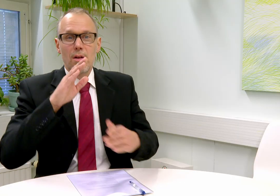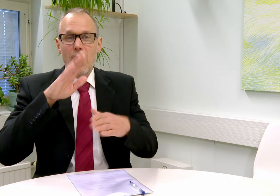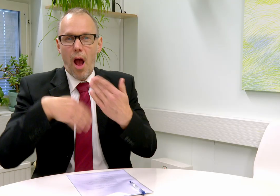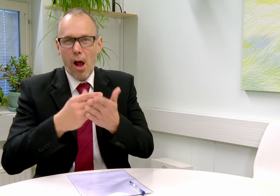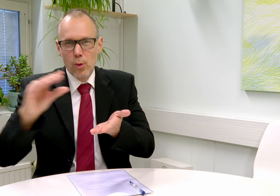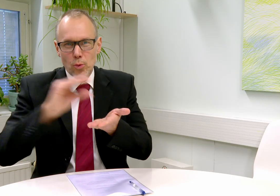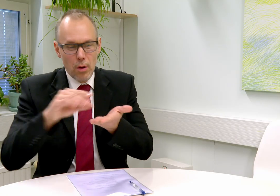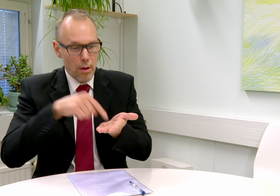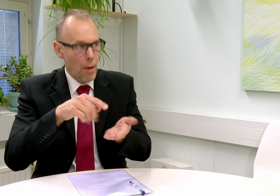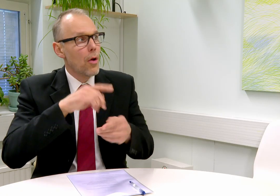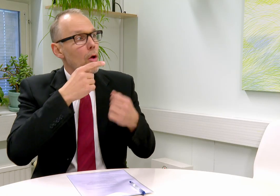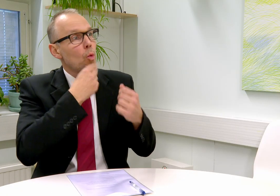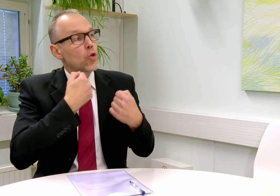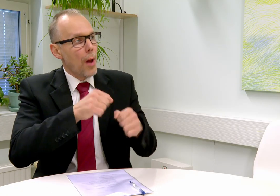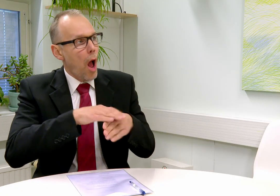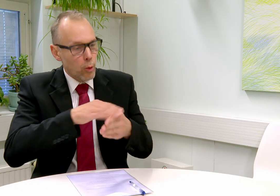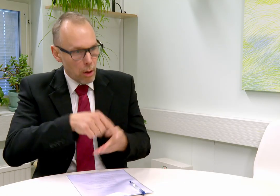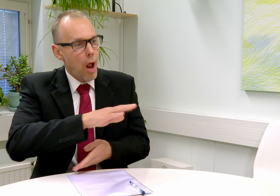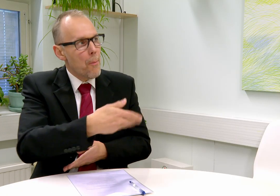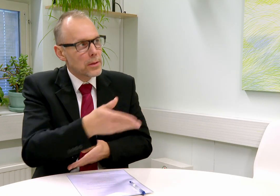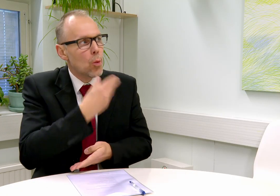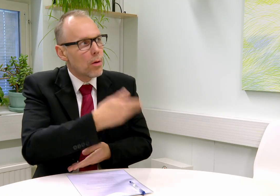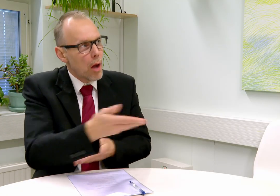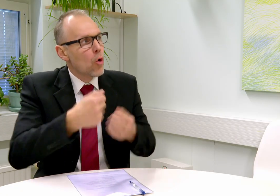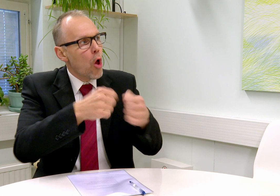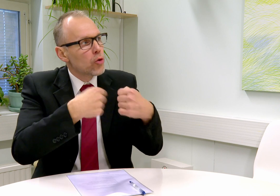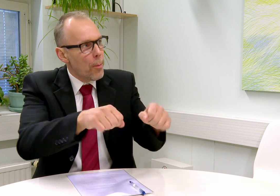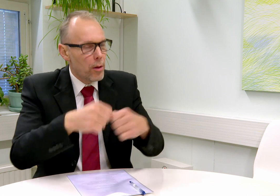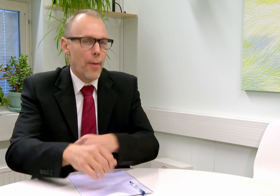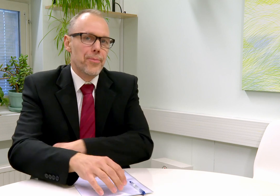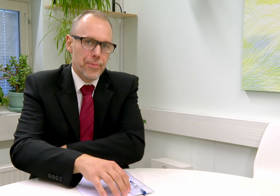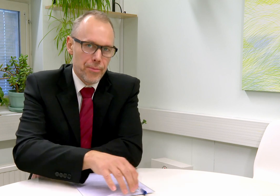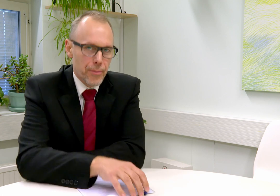Lahjoitusvarat ohjataan siis suoraan lasten ja nuorten kanssa tehtävään työhön.